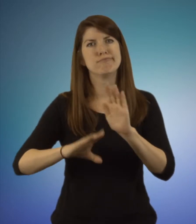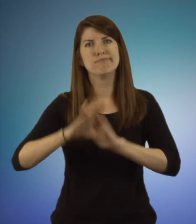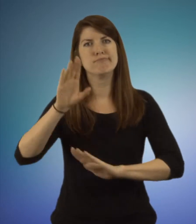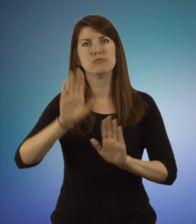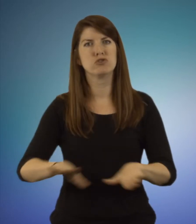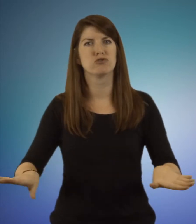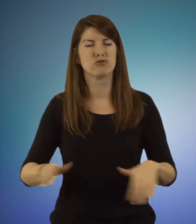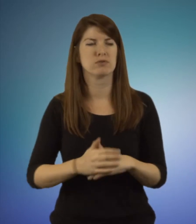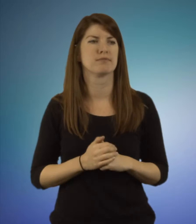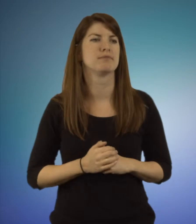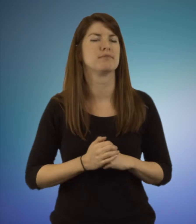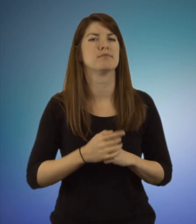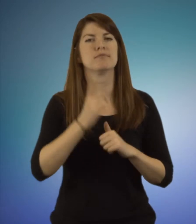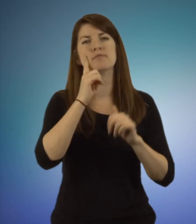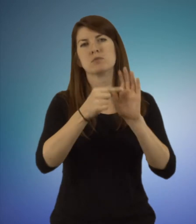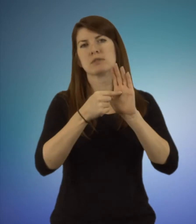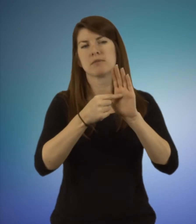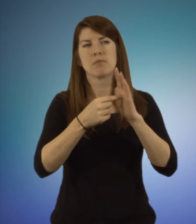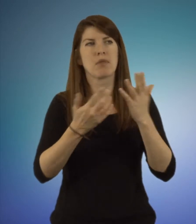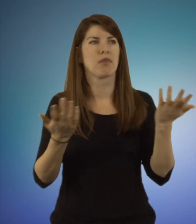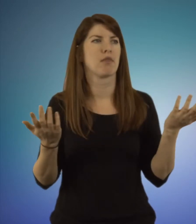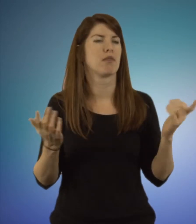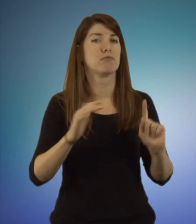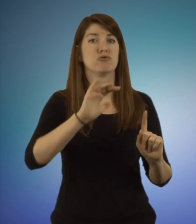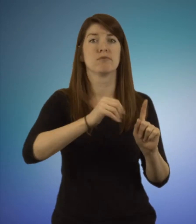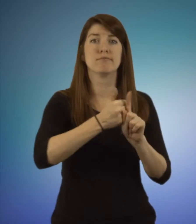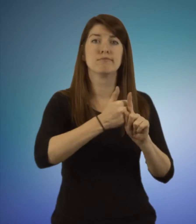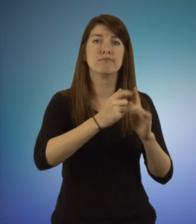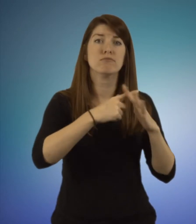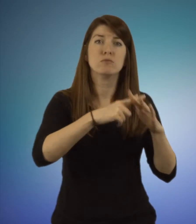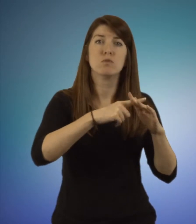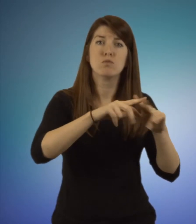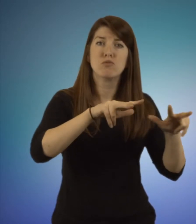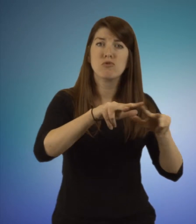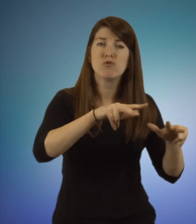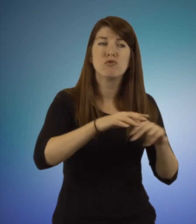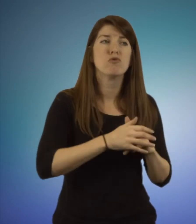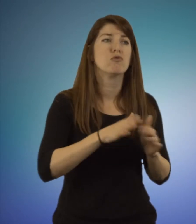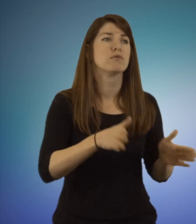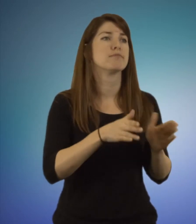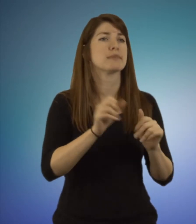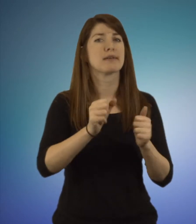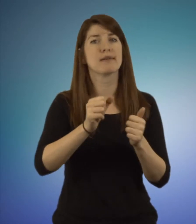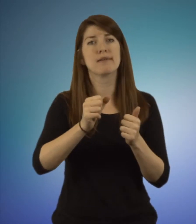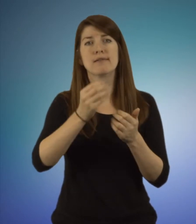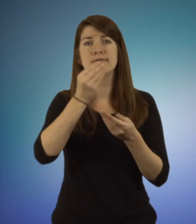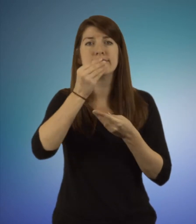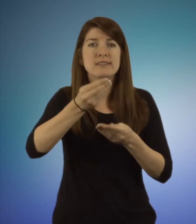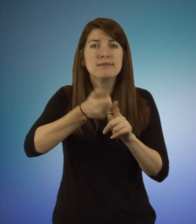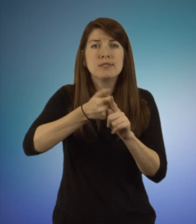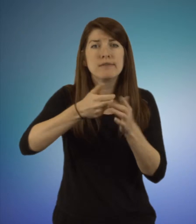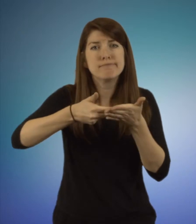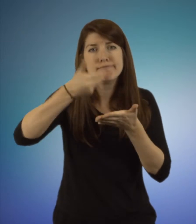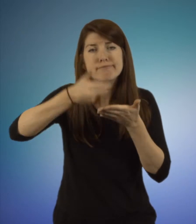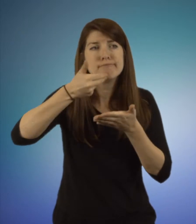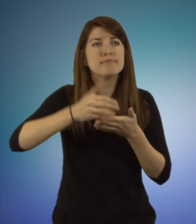niños de desarrollo típico. Este tipo de cosas se ven cuando un niño empieza a caminar, cuando puede alimentarse por sí mismo.